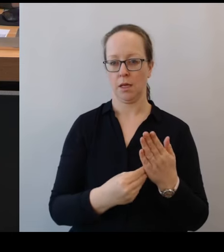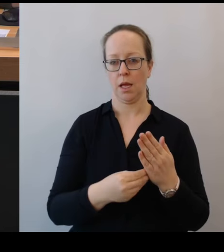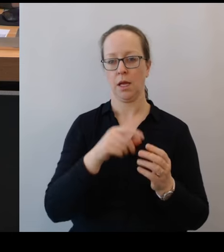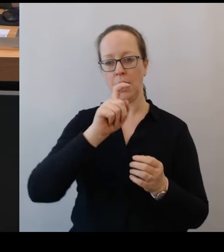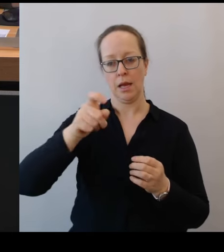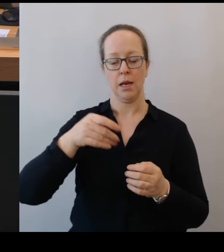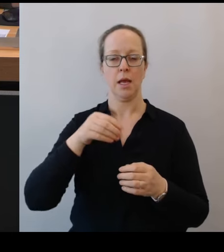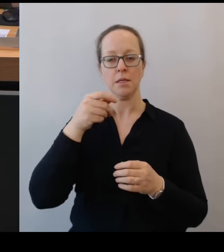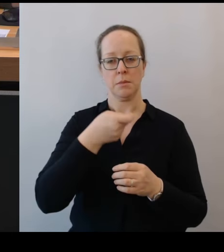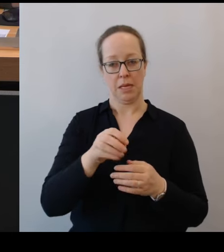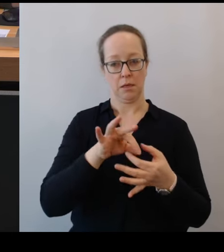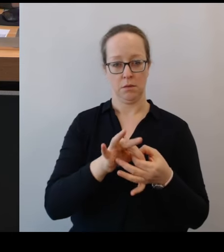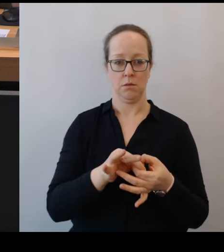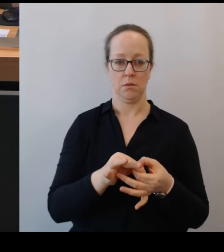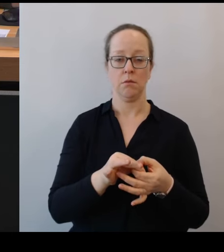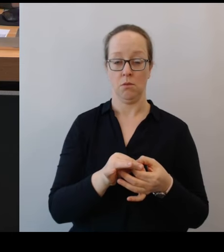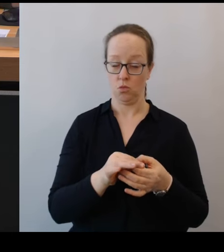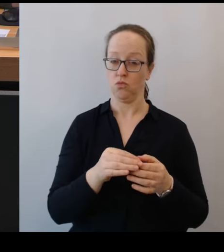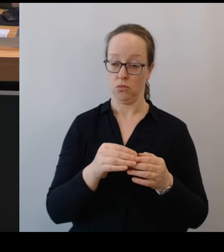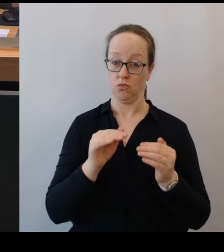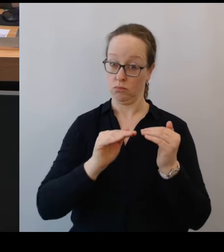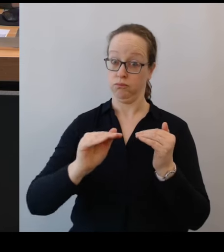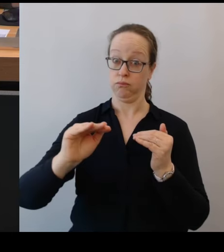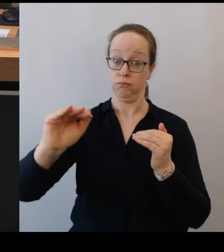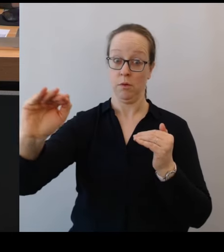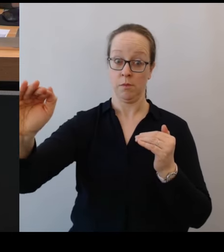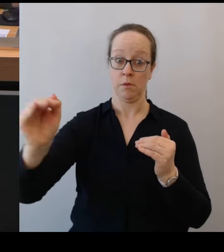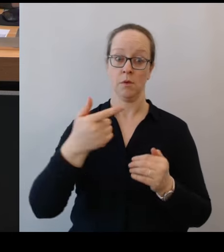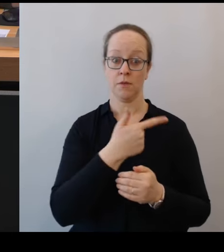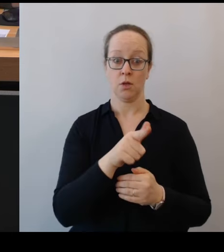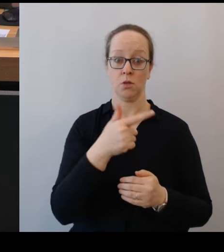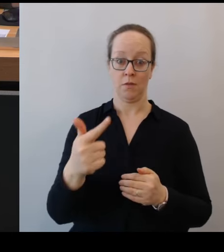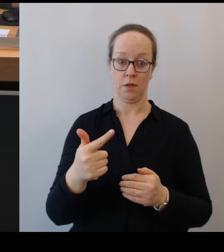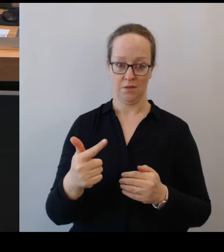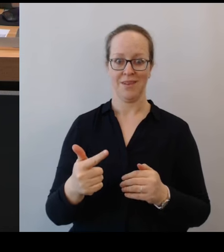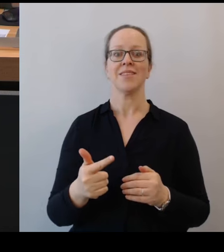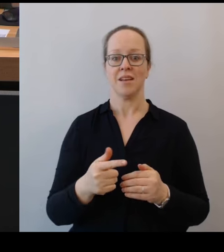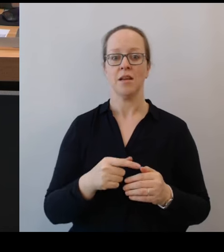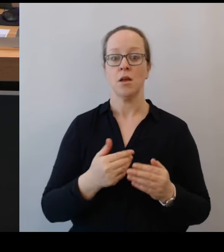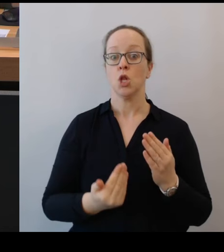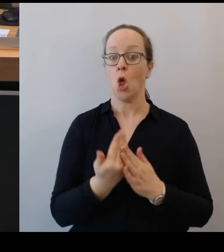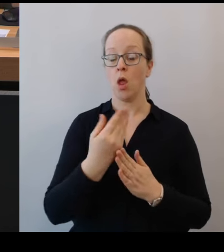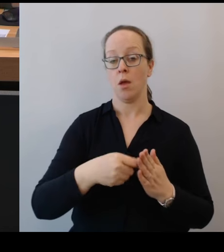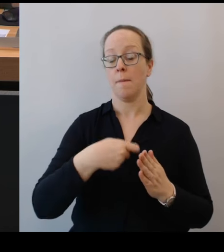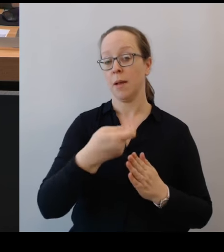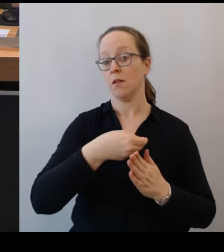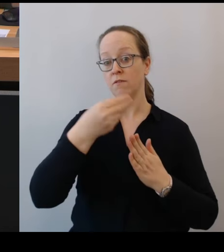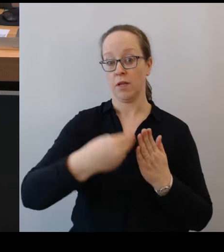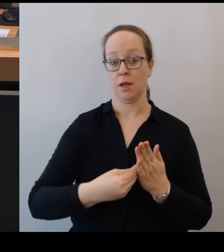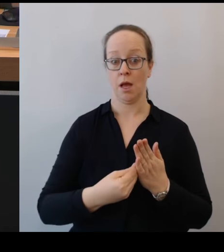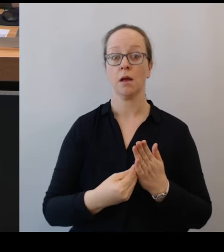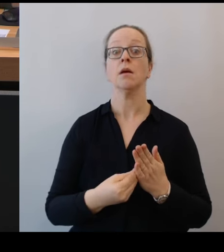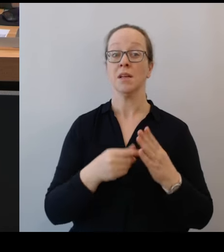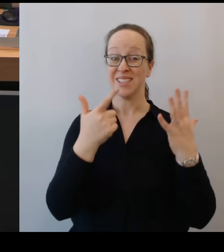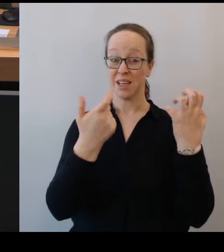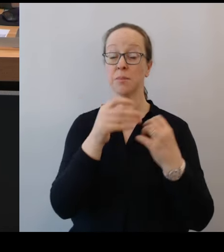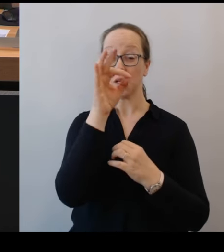Indexmieten abgeschlossen. Kein Wunder Indexmieten versprechen in Zeiten steigender Preise ganz besonders hohe Gewinne.